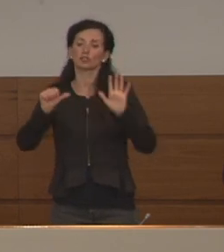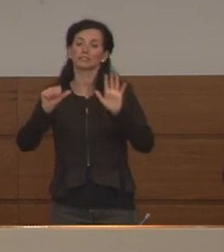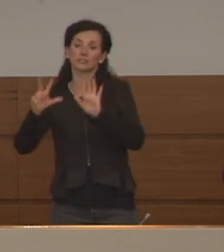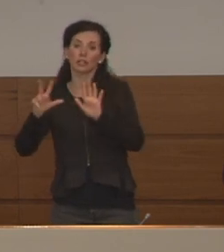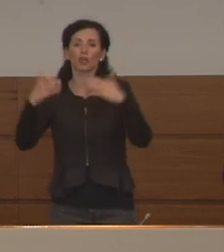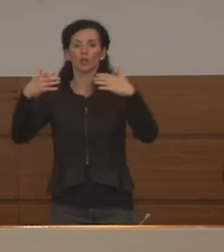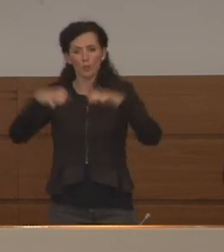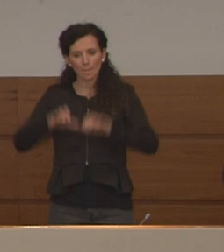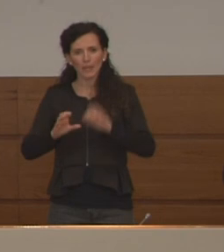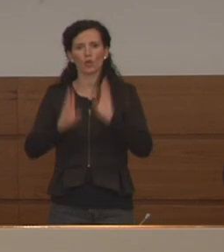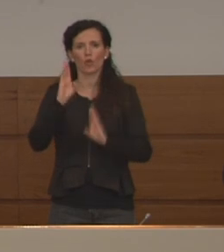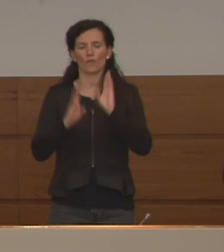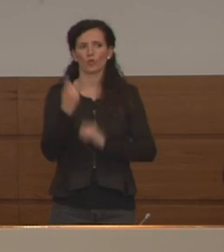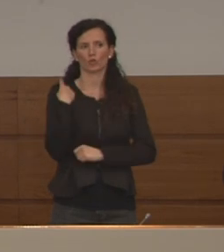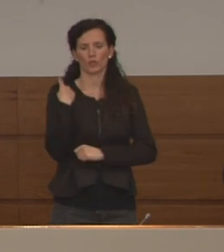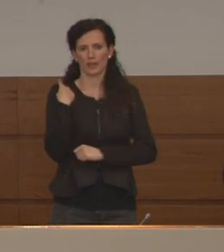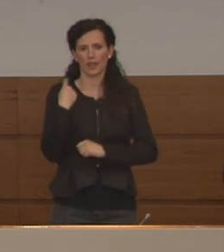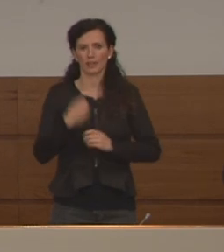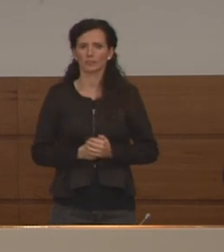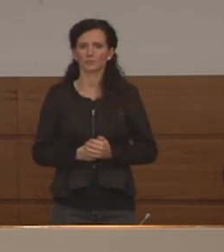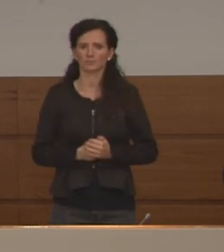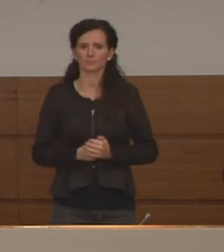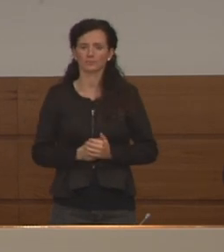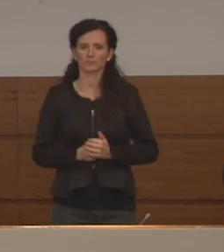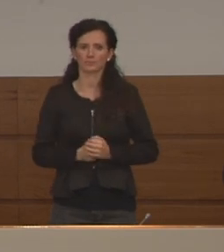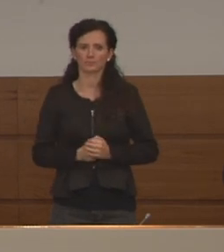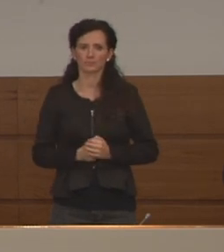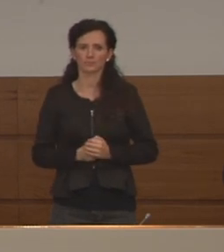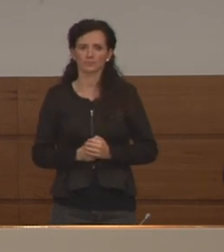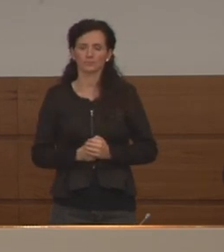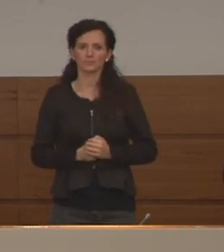rispetto a ieri. La maggior parte dei pazienti positivi